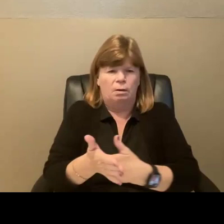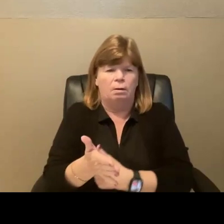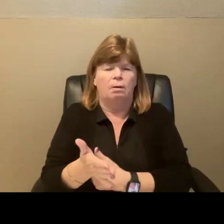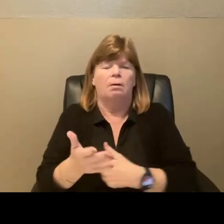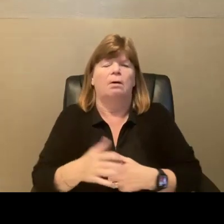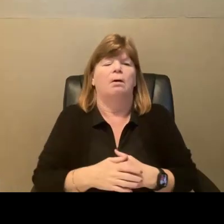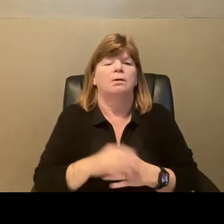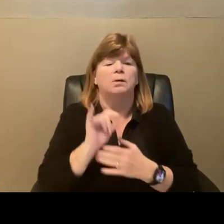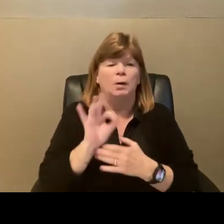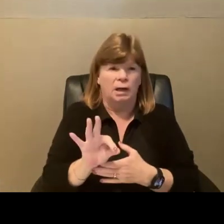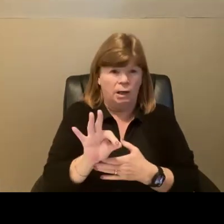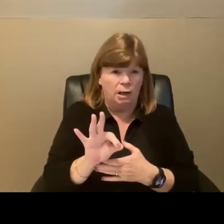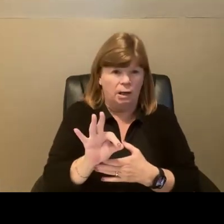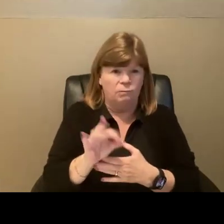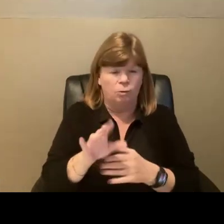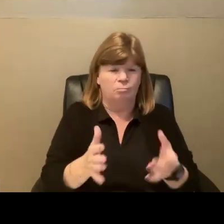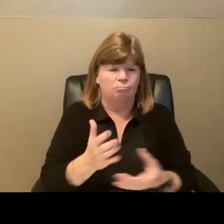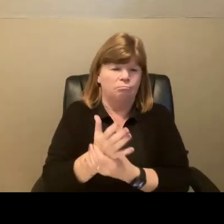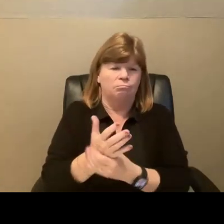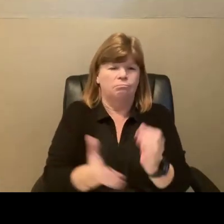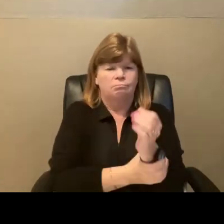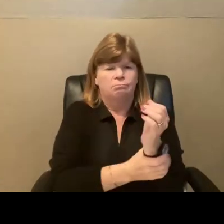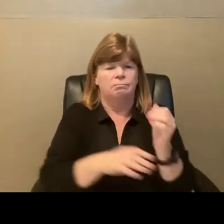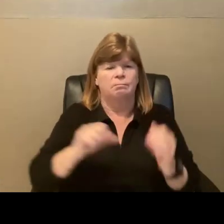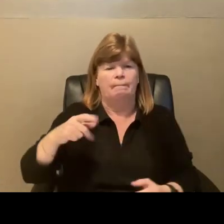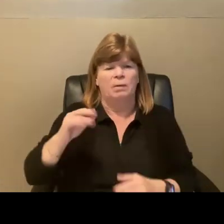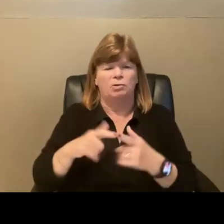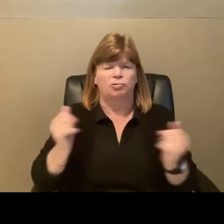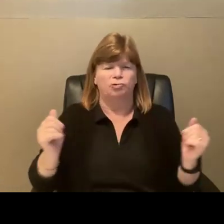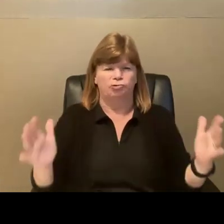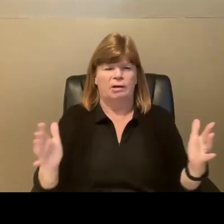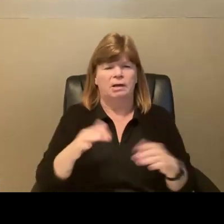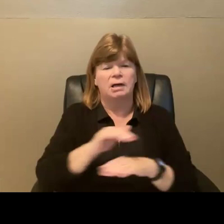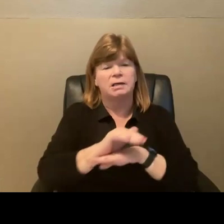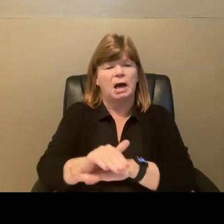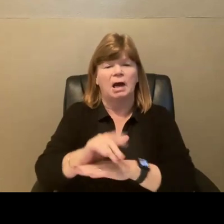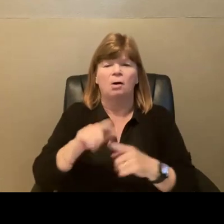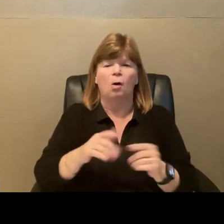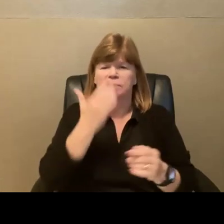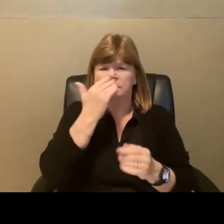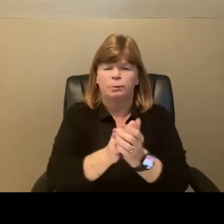Si consigues férulas, querrás estirarlas porque las férulas nocturnas, a veces dirán, oh, dormiremos con algunas férulas nocturnas